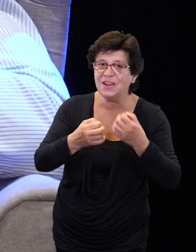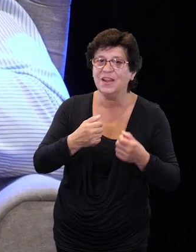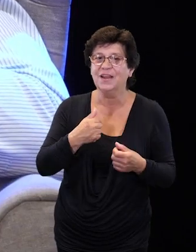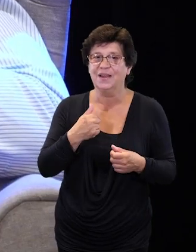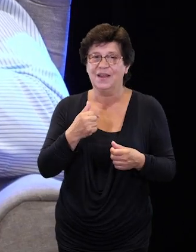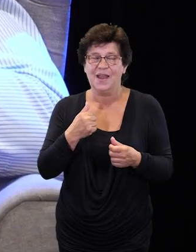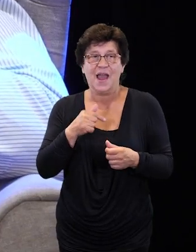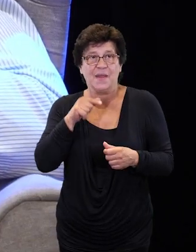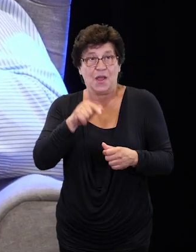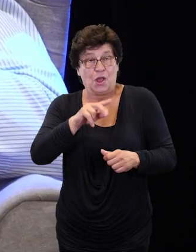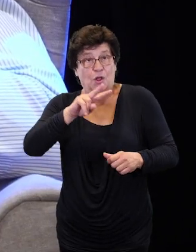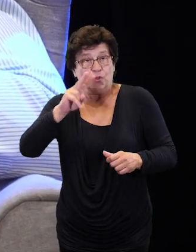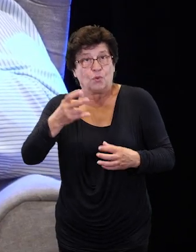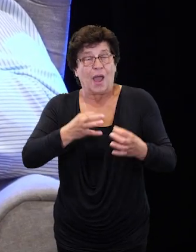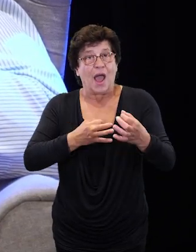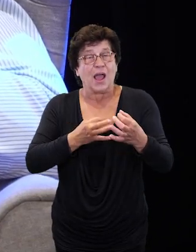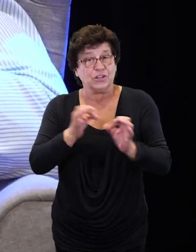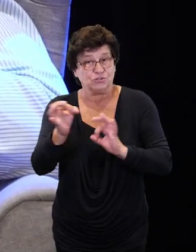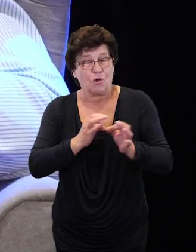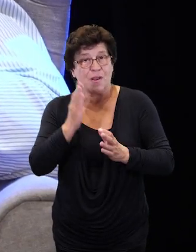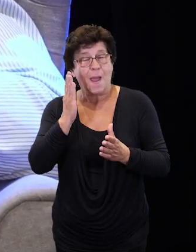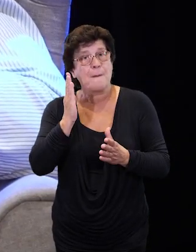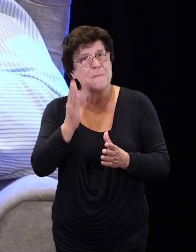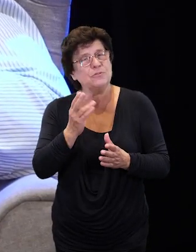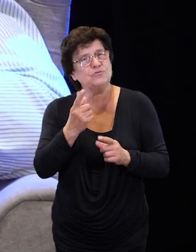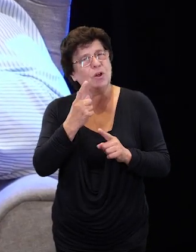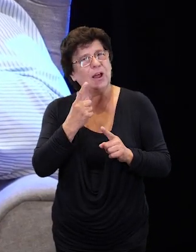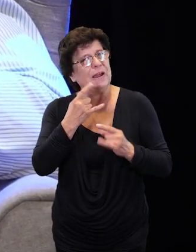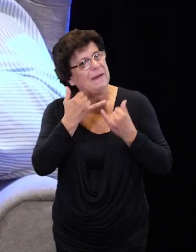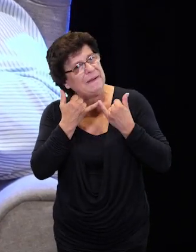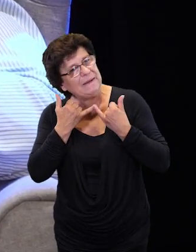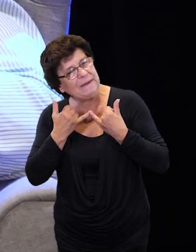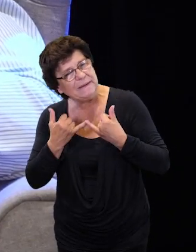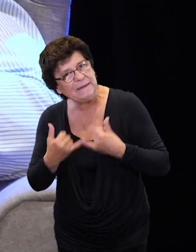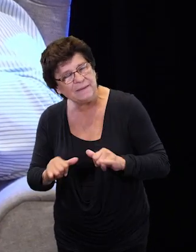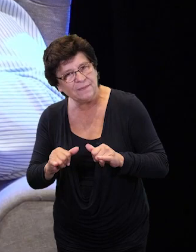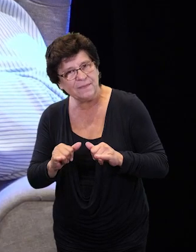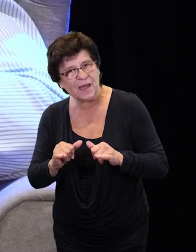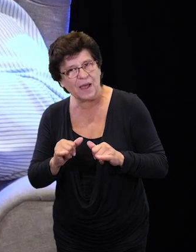byłaby zupełnie inna od pierwszej i by miała przemycone w cudzysłowie